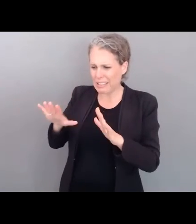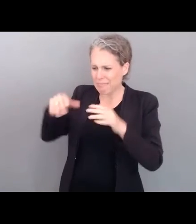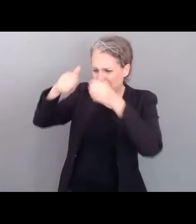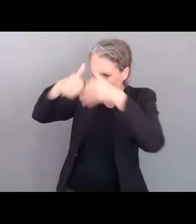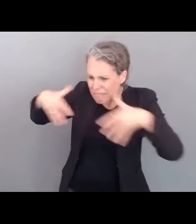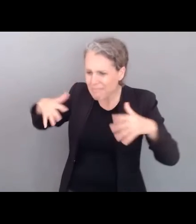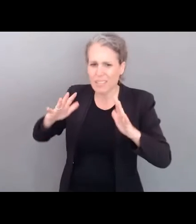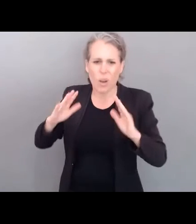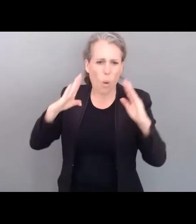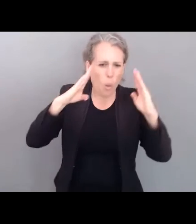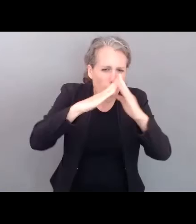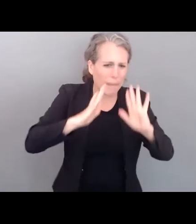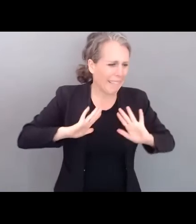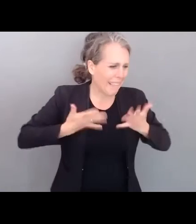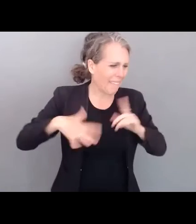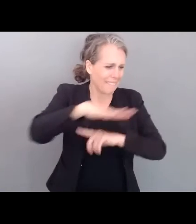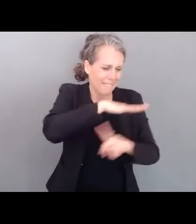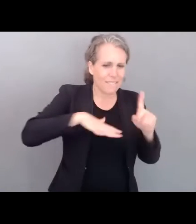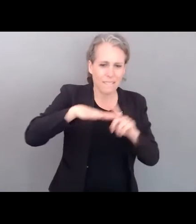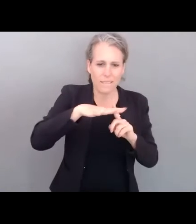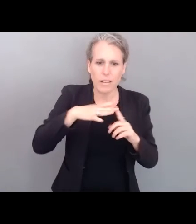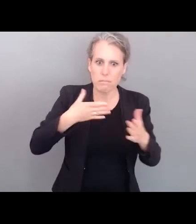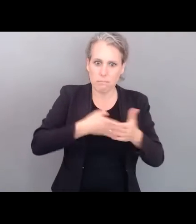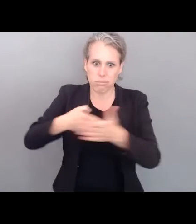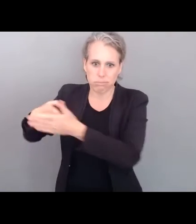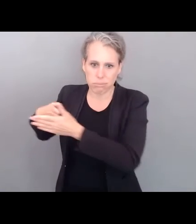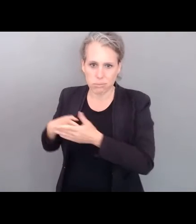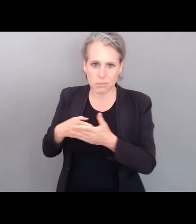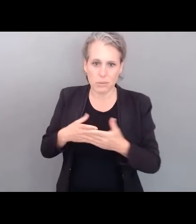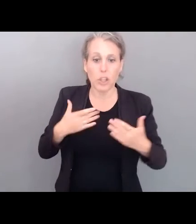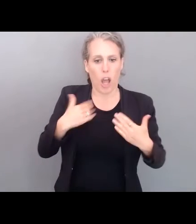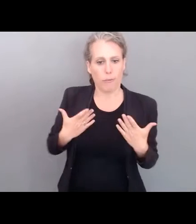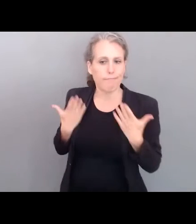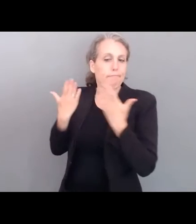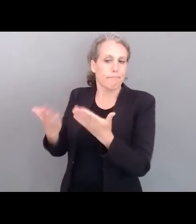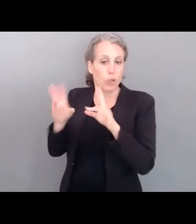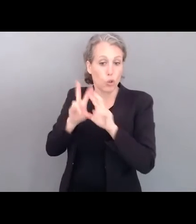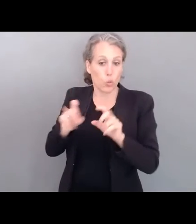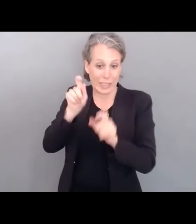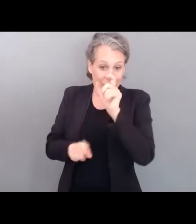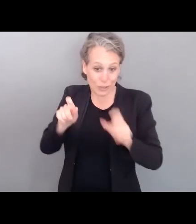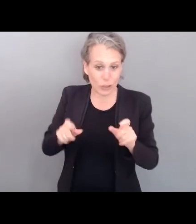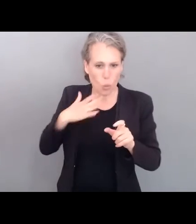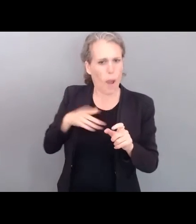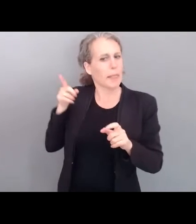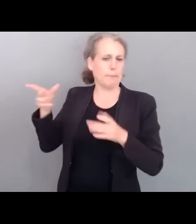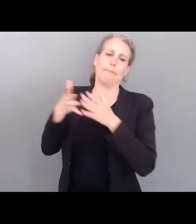barreras en el papel cambiante en la estructura de la familia extensa y las situaciones de vida.